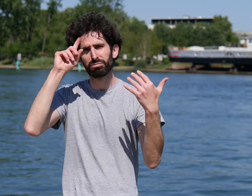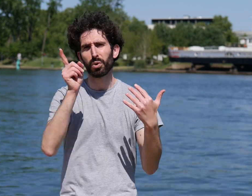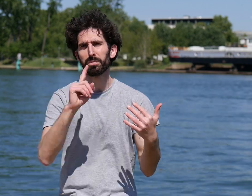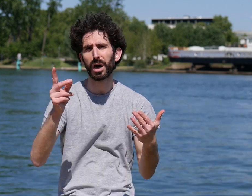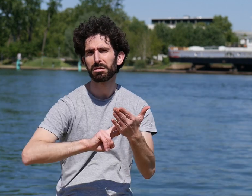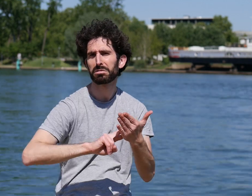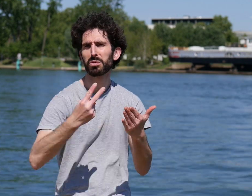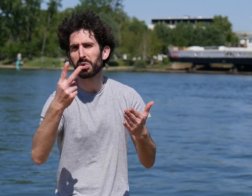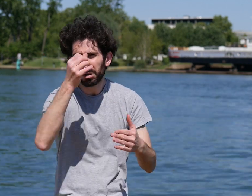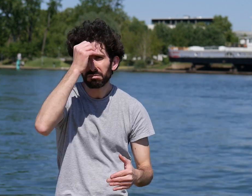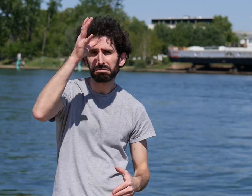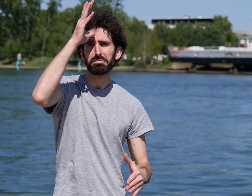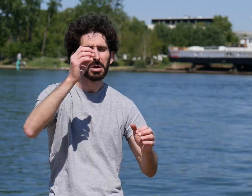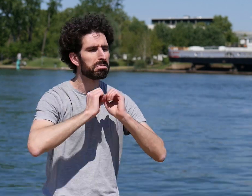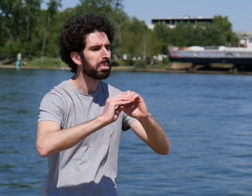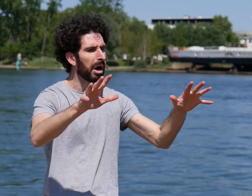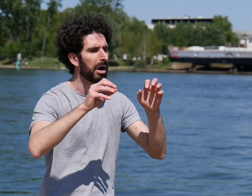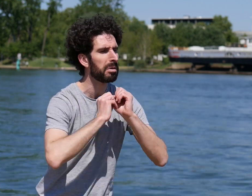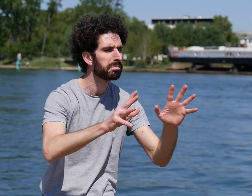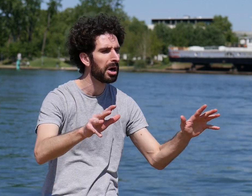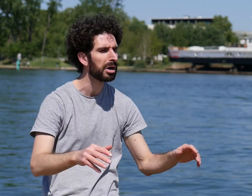Pourquoi pas traduire par "Connaissances diffusion" ?